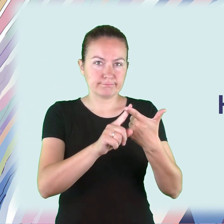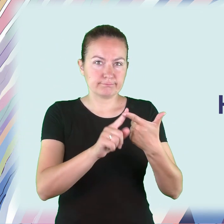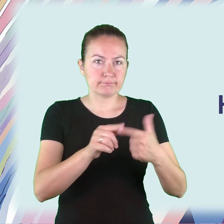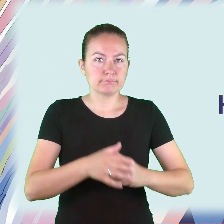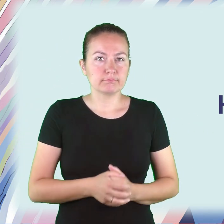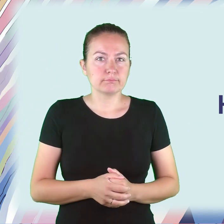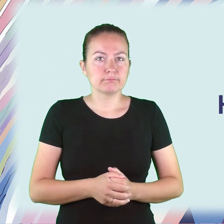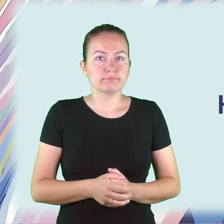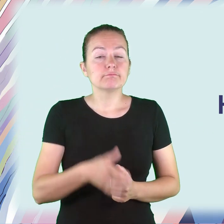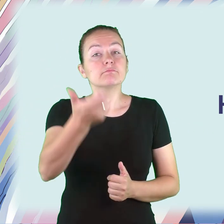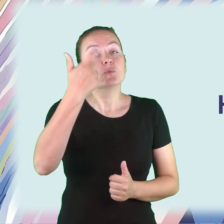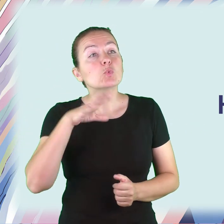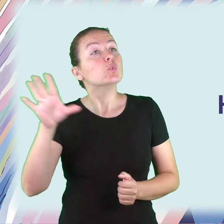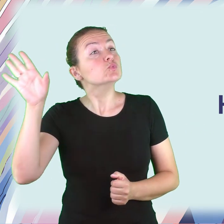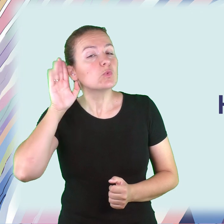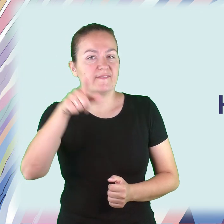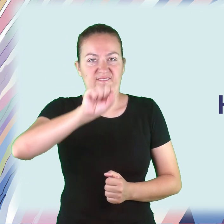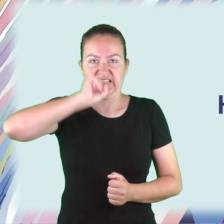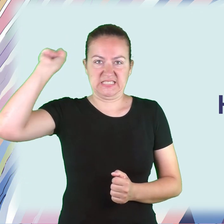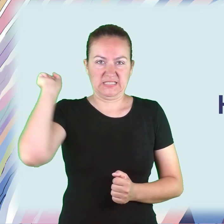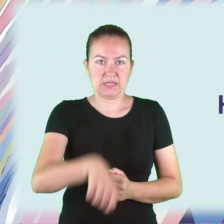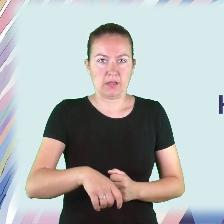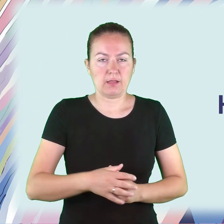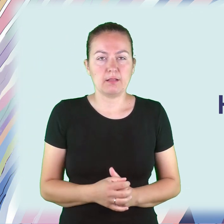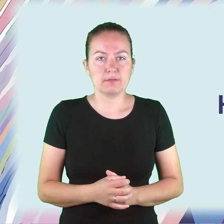2. Ty mnie nigdy nie słuchasz.